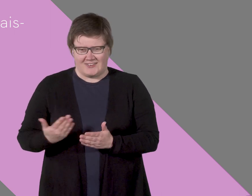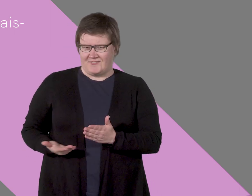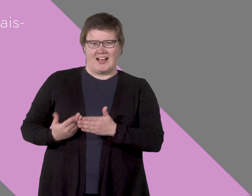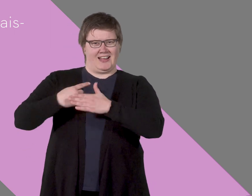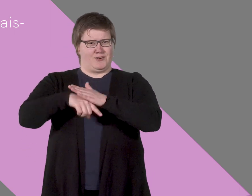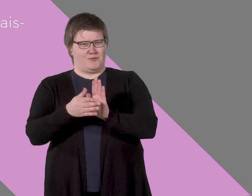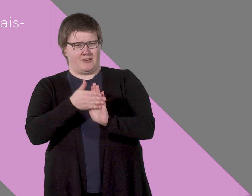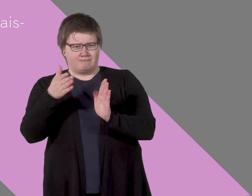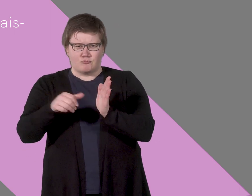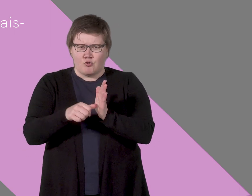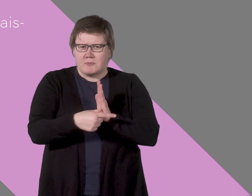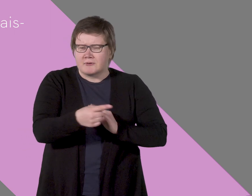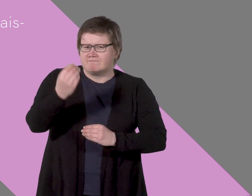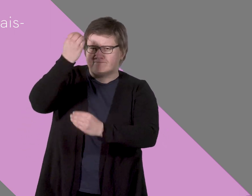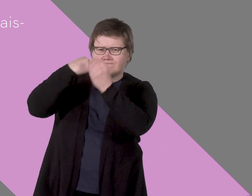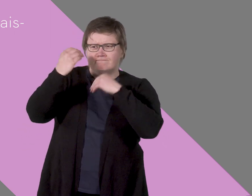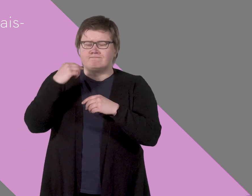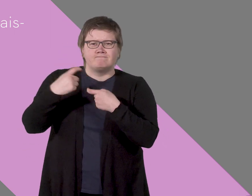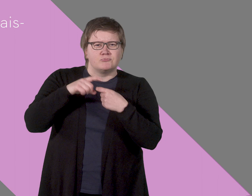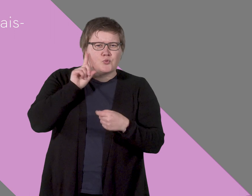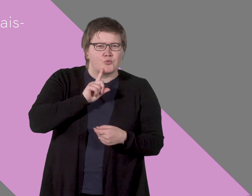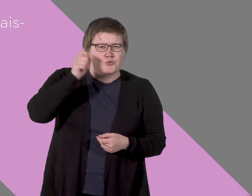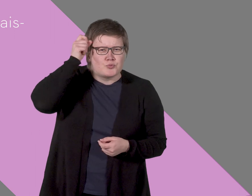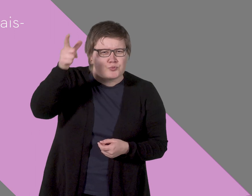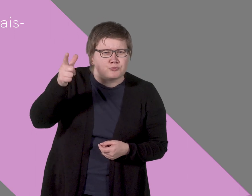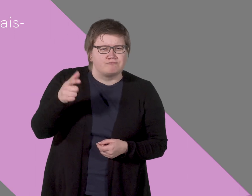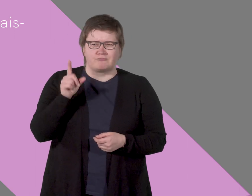Näin oppilaat oppivat kuurojen kulttuurista, -